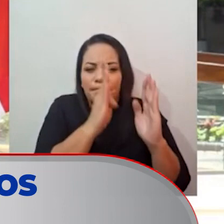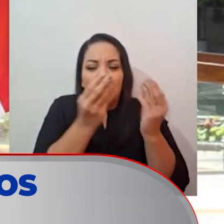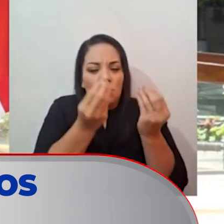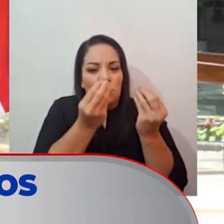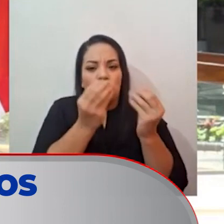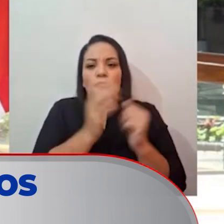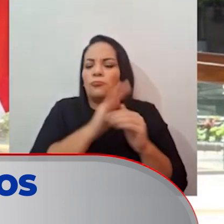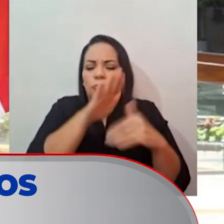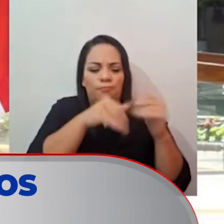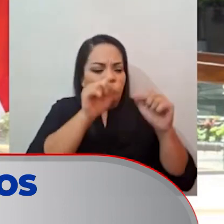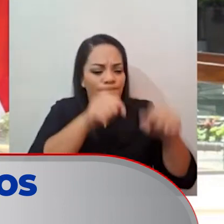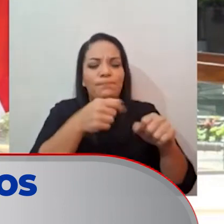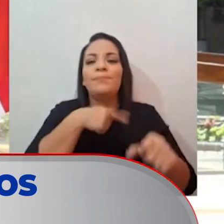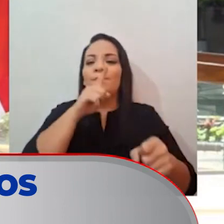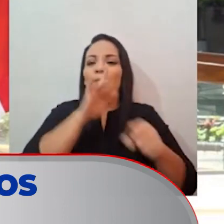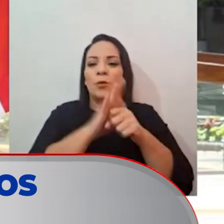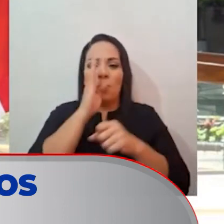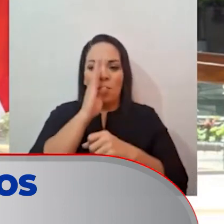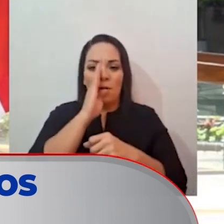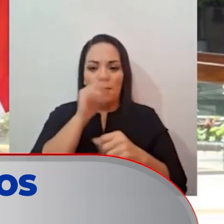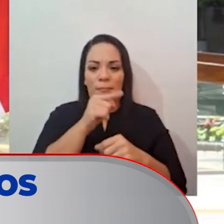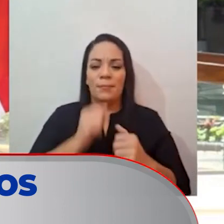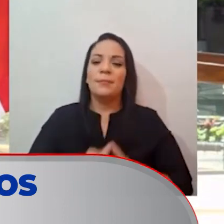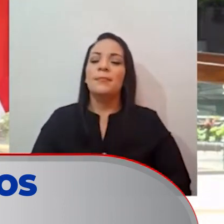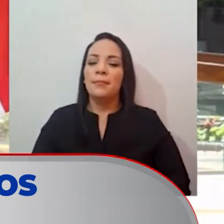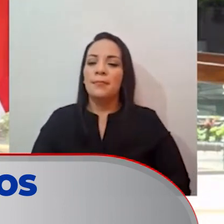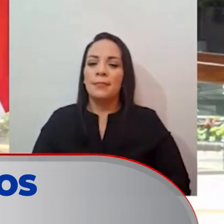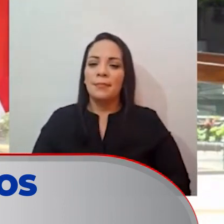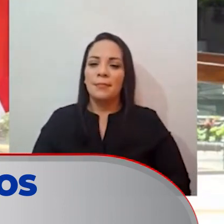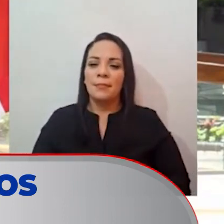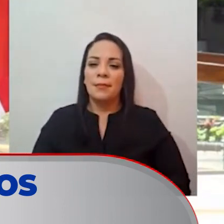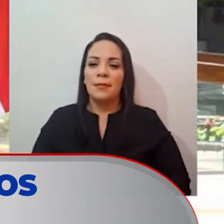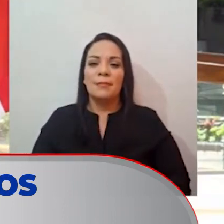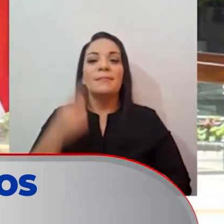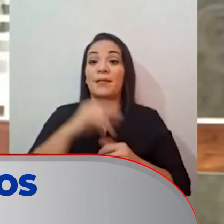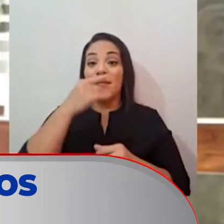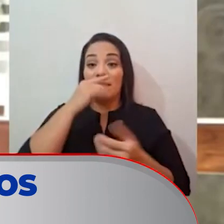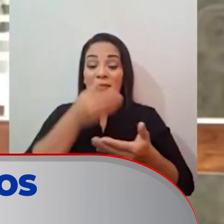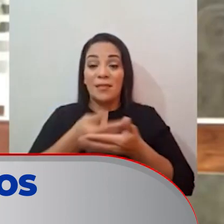prensa en casa presidencial este miércoles la presidenta ejecutiva de la caja costarricense